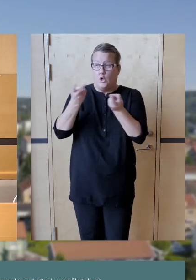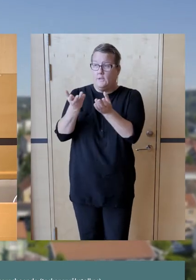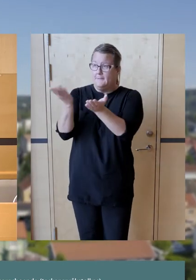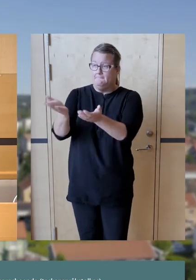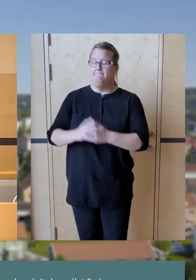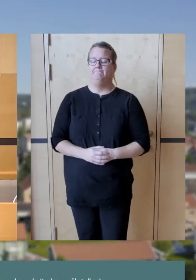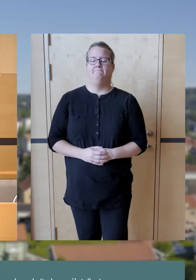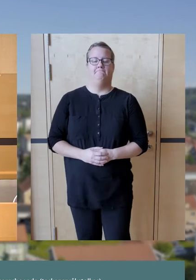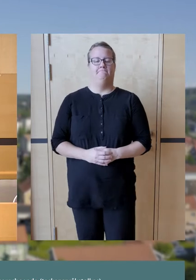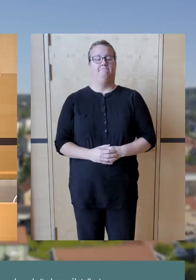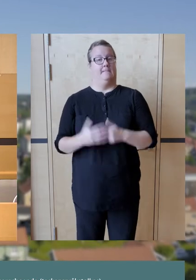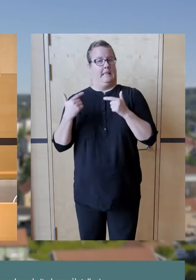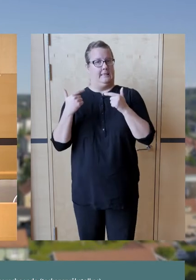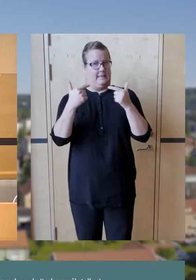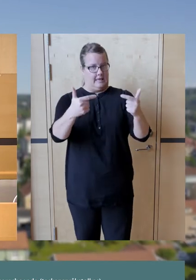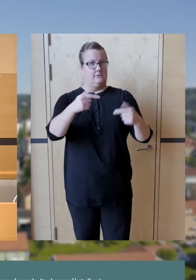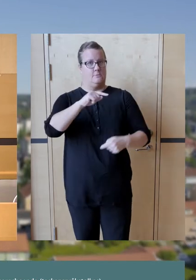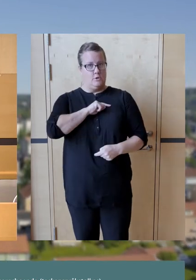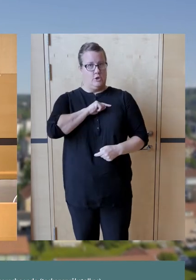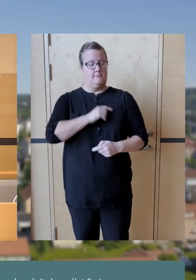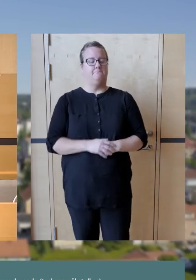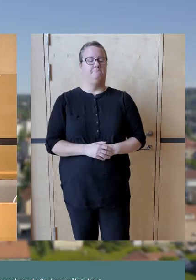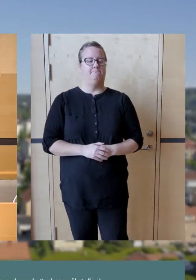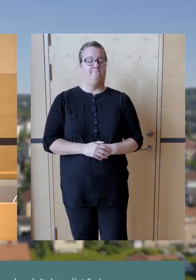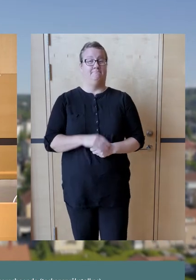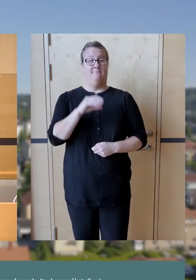Tack så mycket för det Andreas Löven högt till att börja med